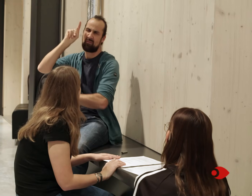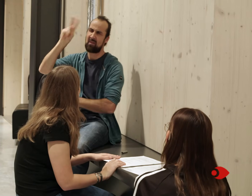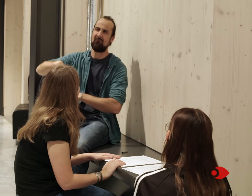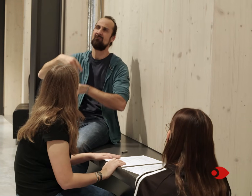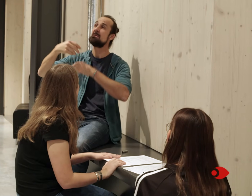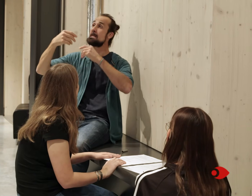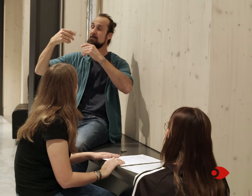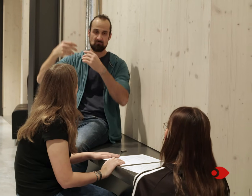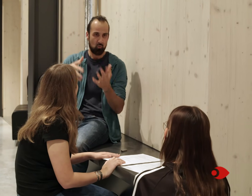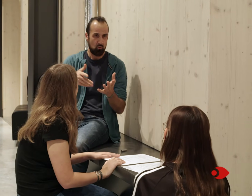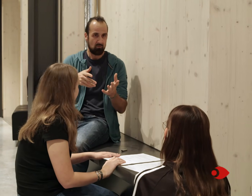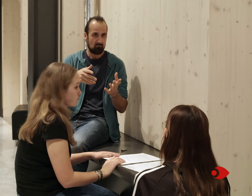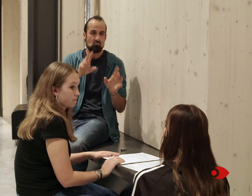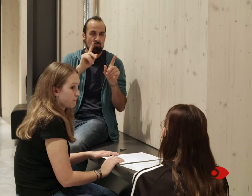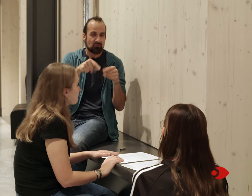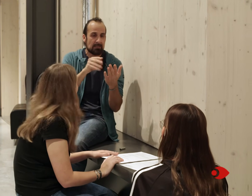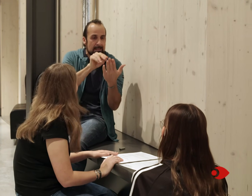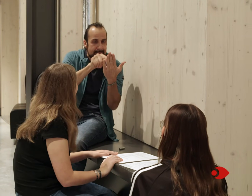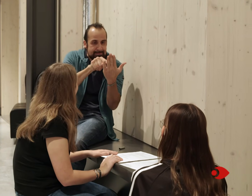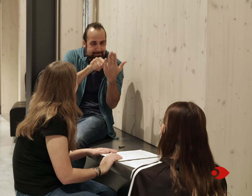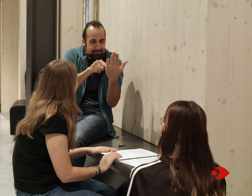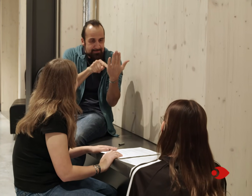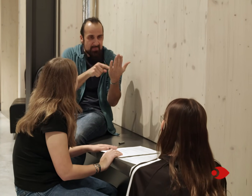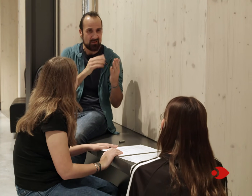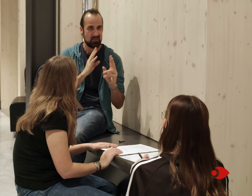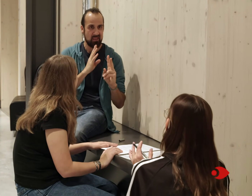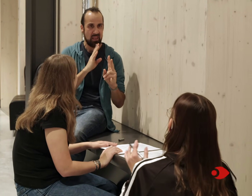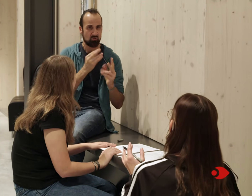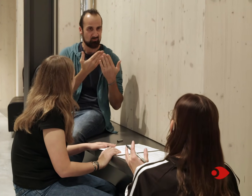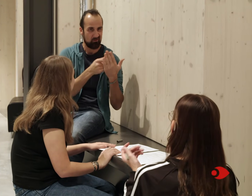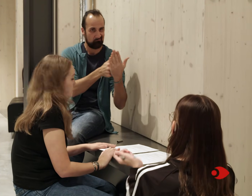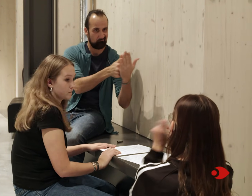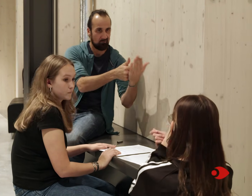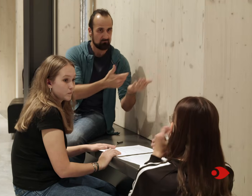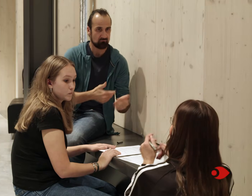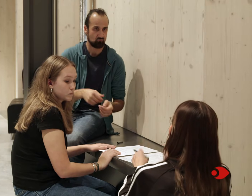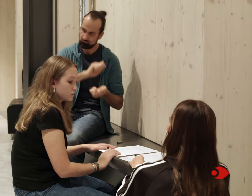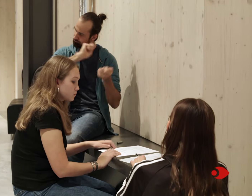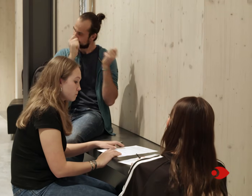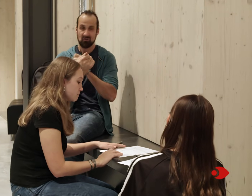Ihr müsst euch nicht Wort für Wort an den lautsprachlichen Text halten. Ich darf ändern? - Ja, du darfst ändern.